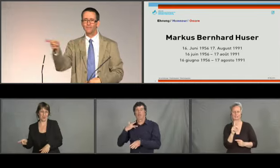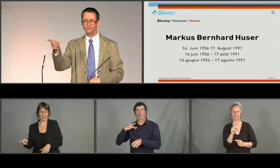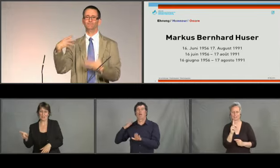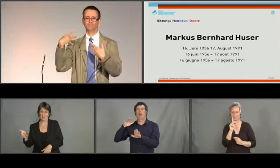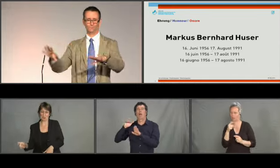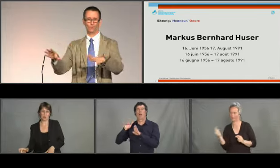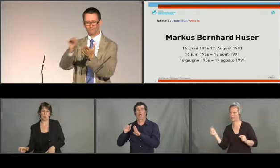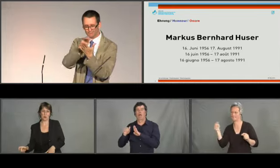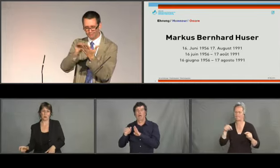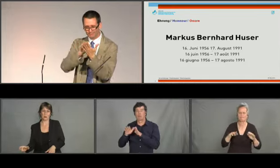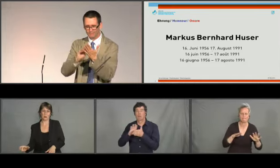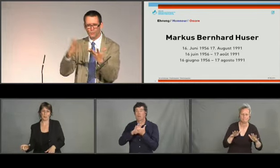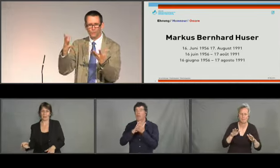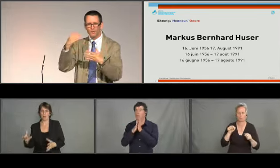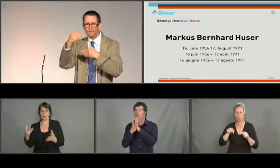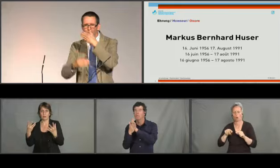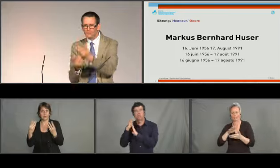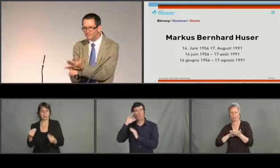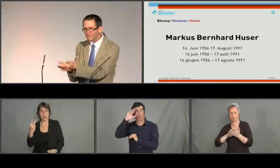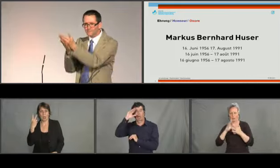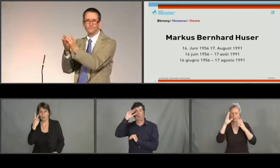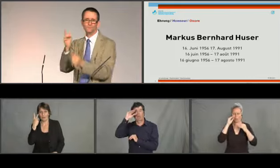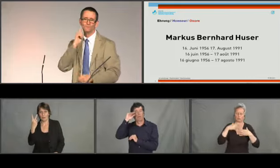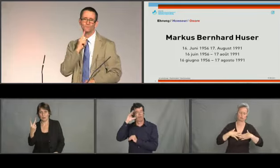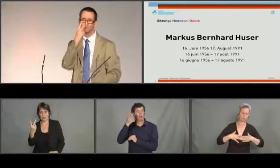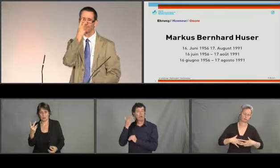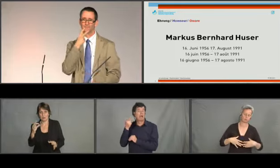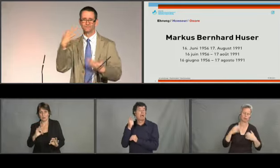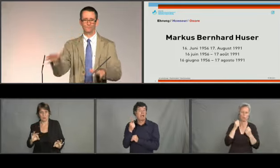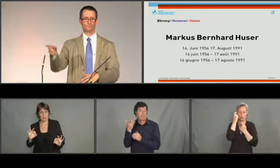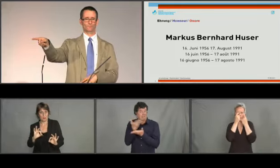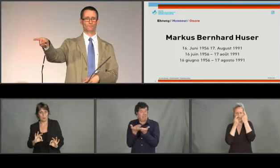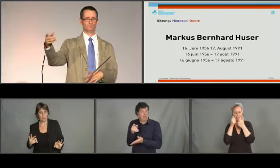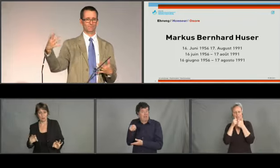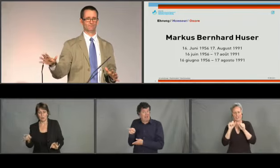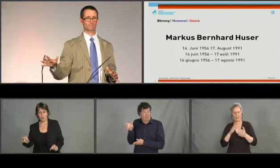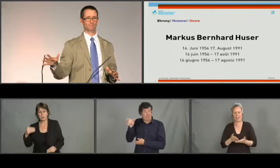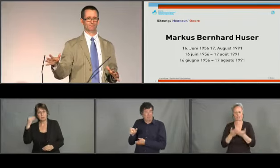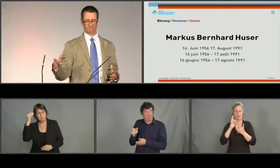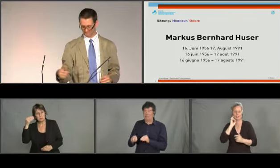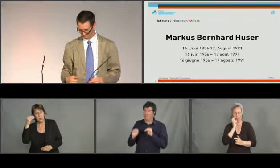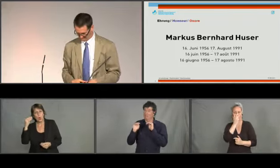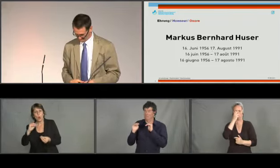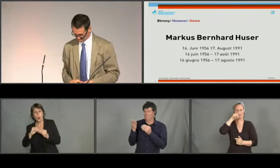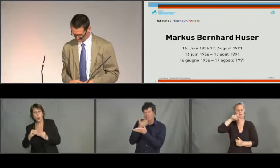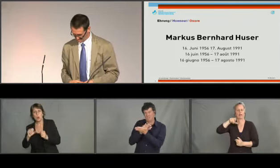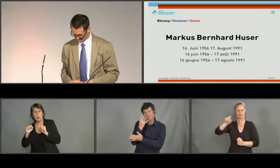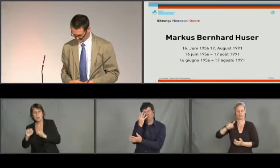dieser Situation hat er sich noch überlegt wie er den Taubblinden Menschen helfen könnte und